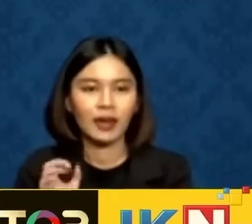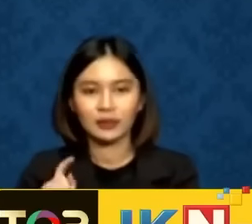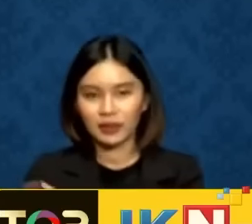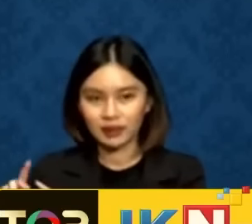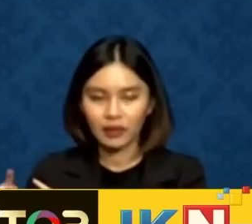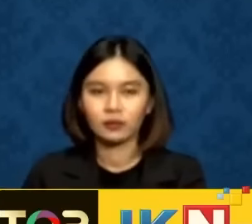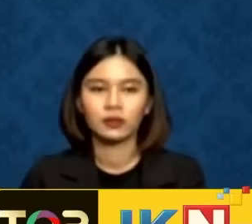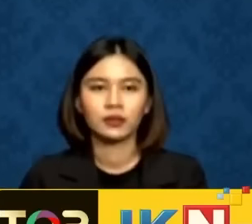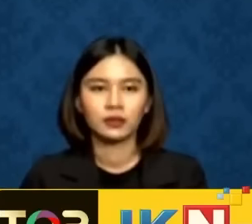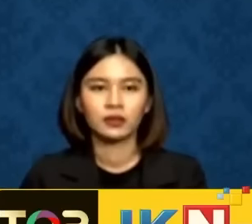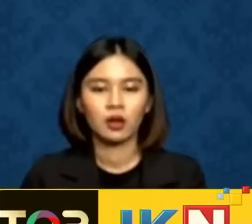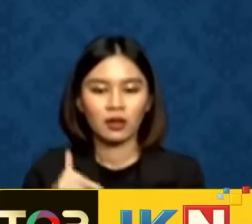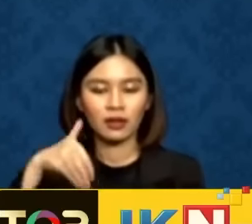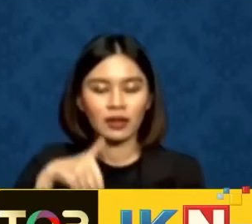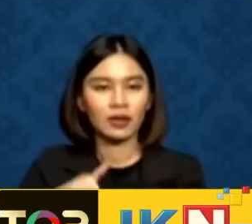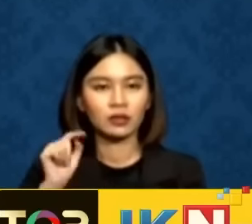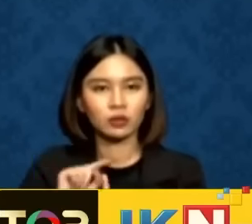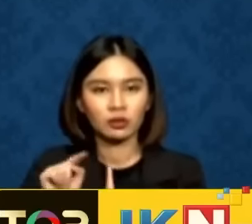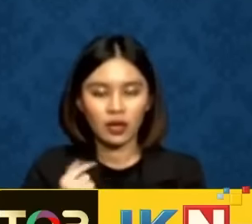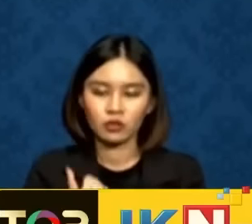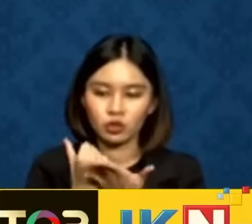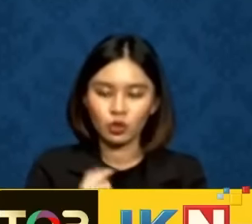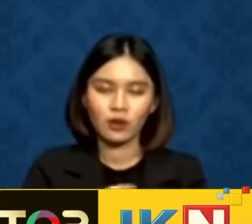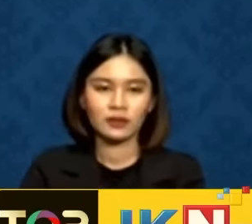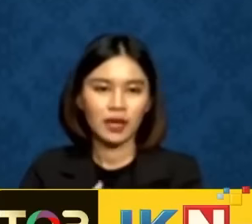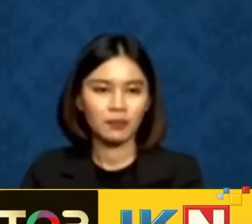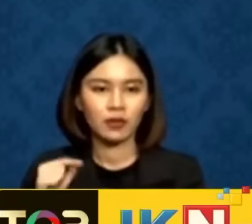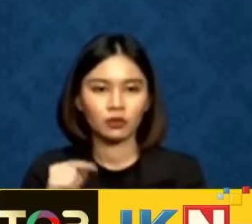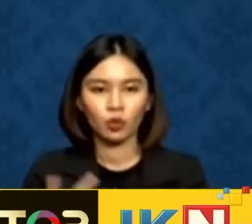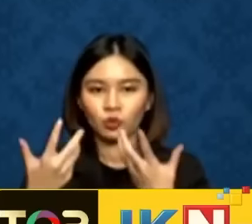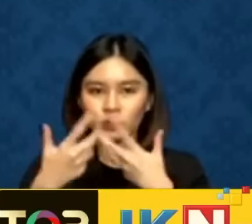ความเป็นกลางทางภูมิศาสตร์จะสร้างความ มั่นใจให้กับภาคอุตสาหกรรมว่าห่วงโซ่